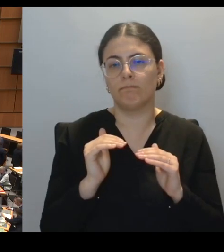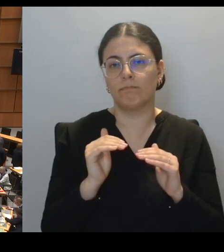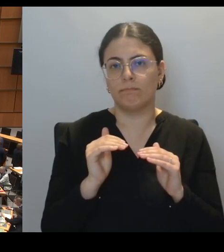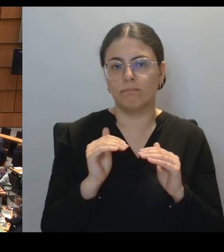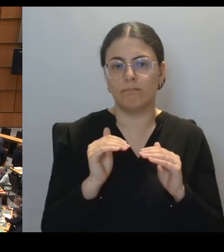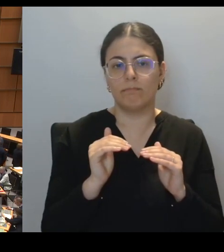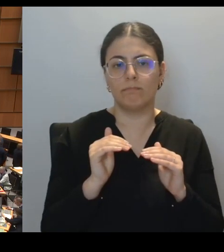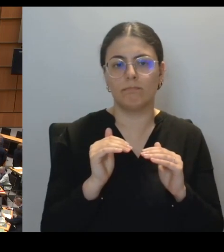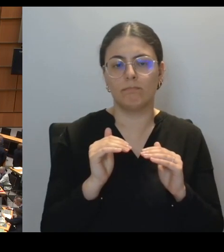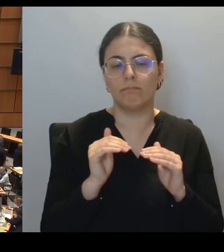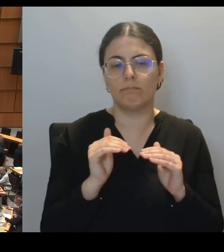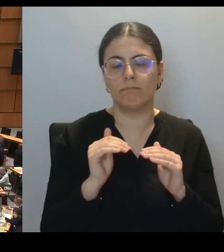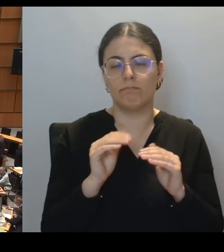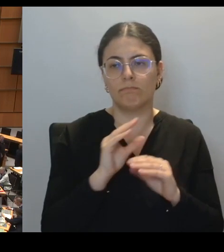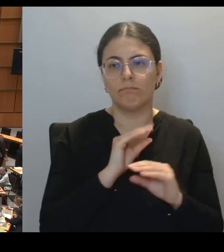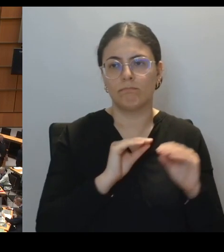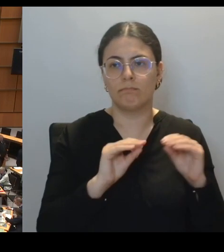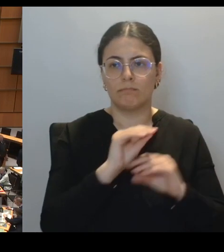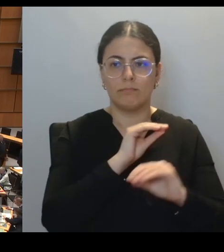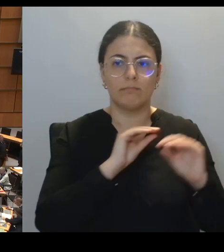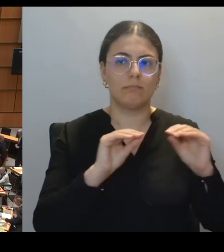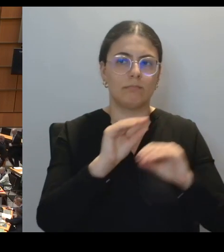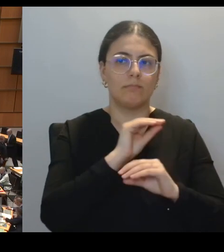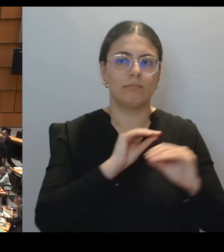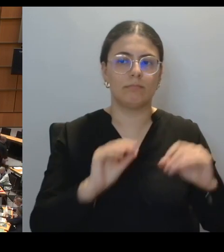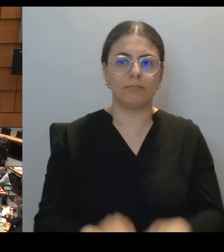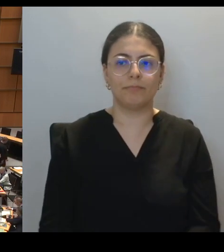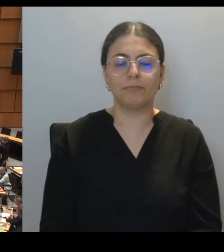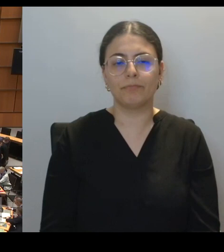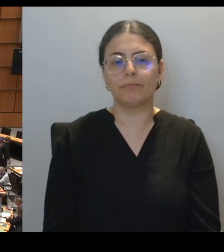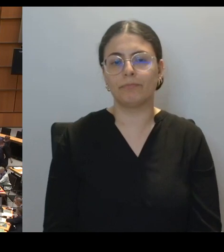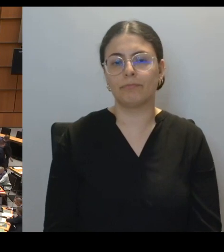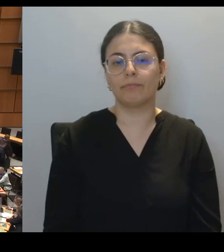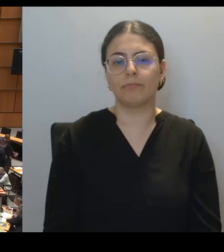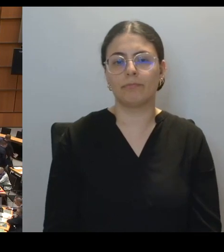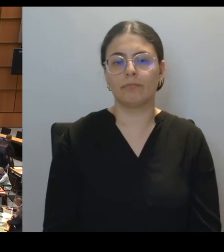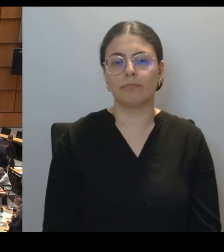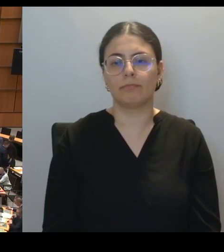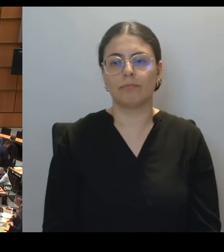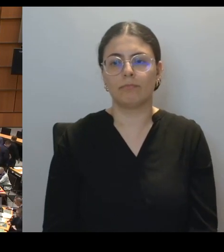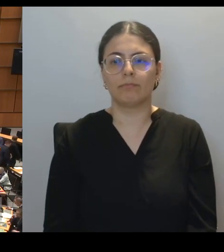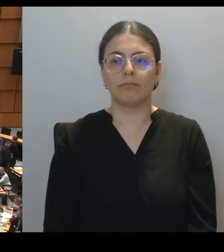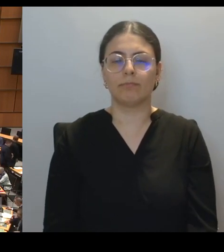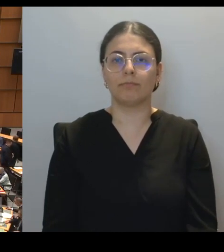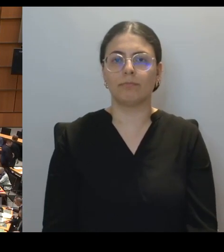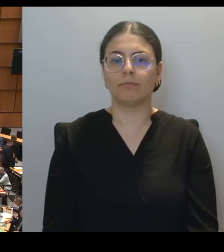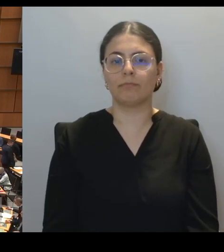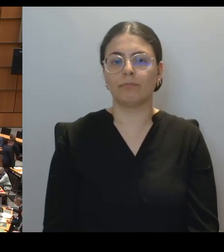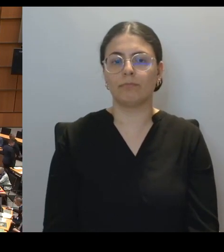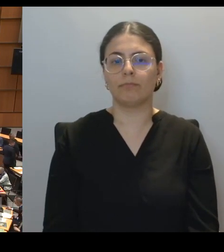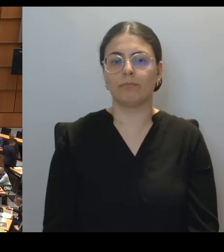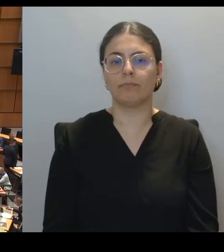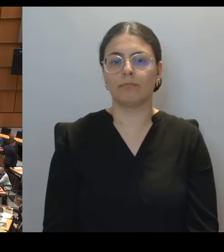Wenn man hier drin sitzt, merkt man es nicht. Was ist hier eigentlich das sonst nicht so? Was ist?